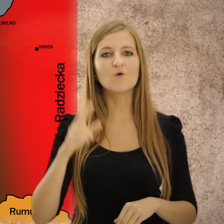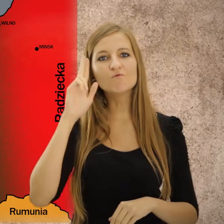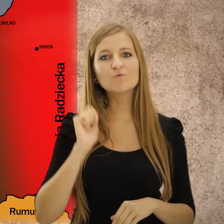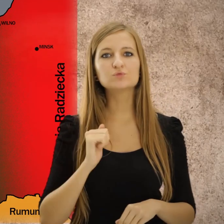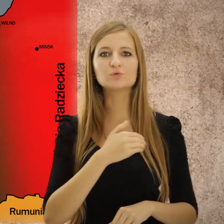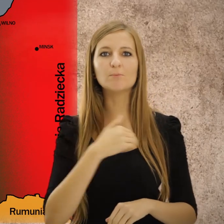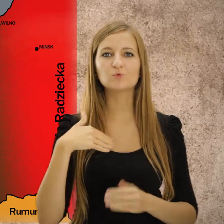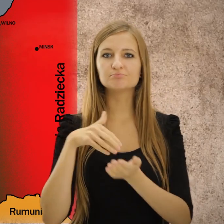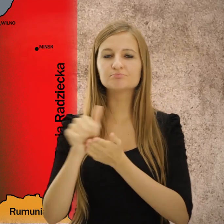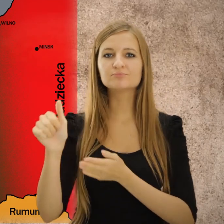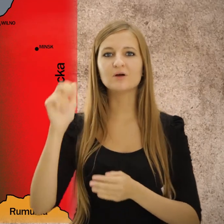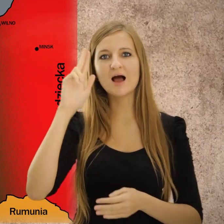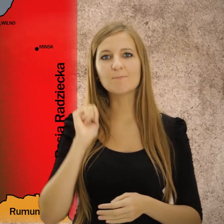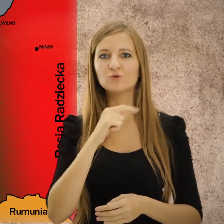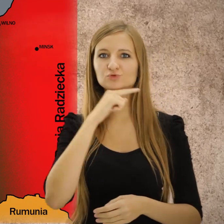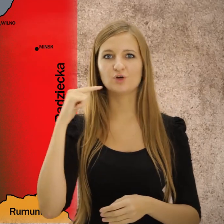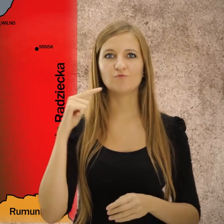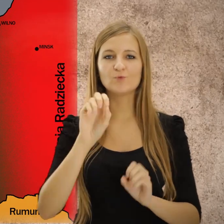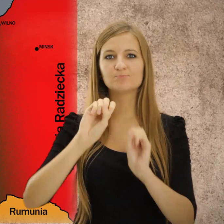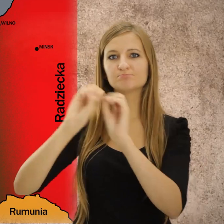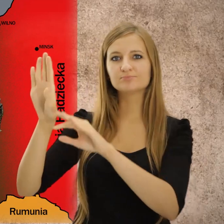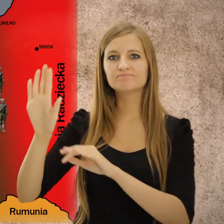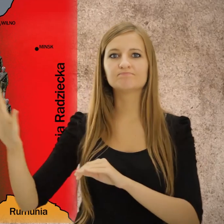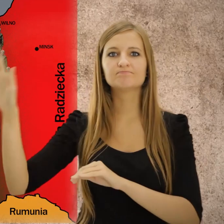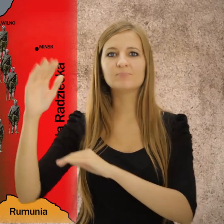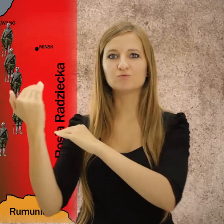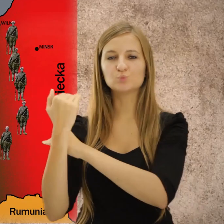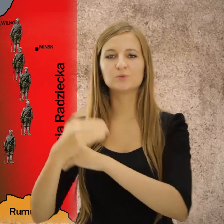Wojska polskie pokonały Armię Czerwoną i odrzuciły ją na wschód.